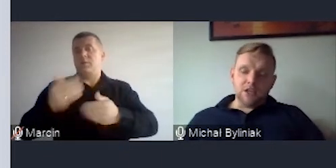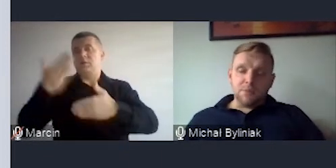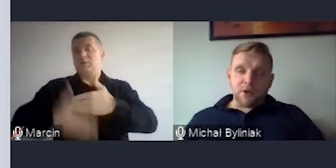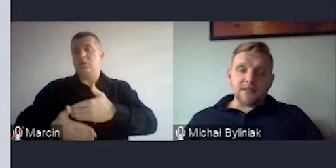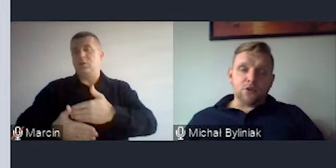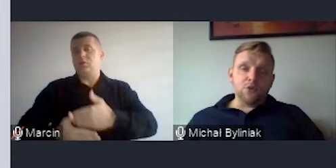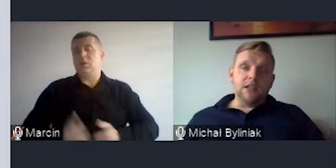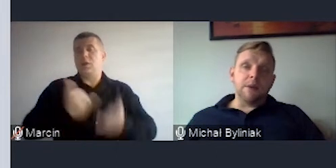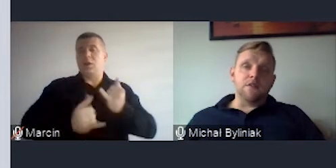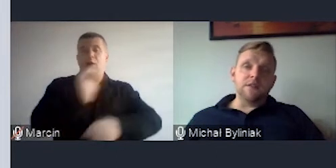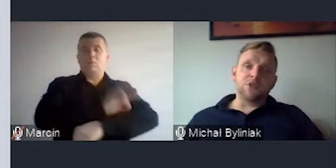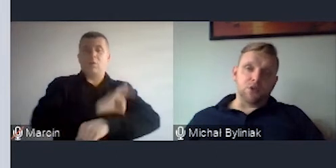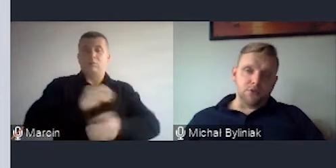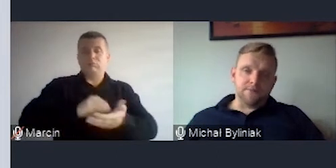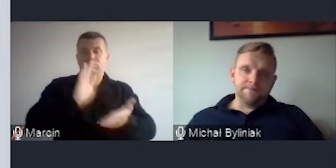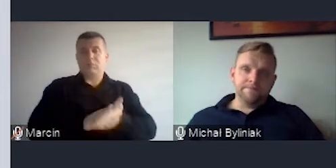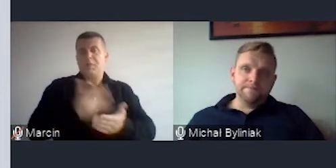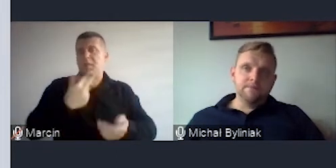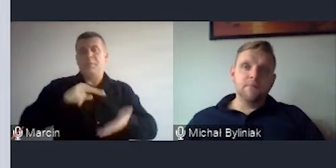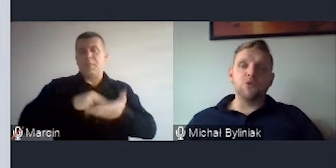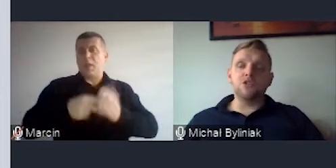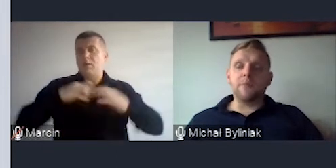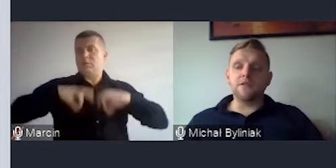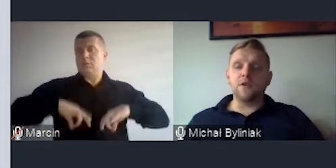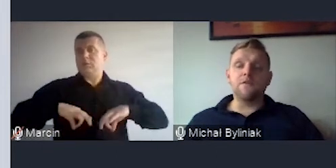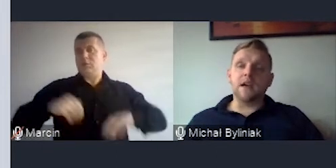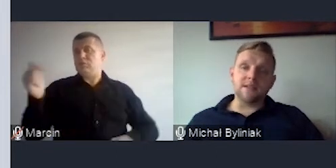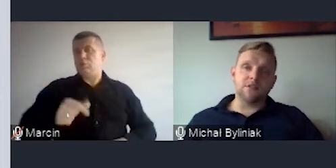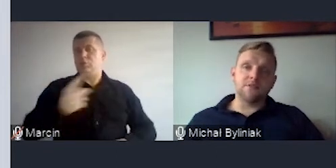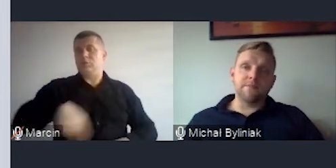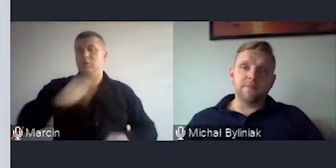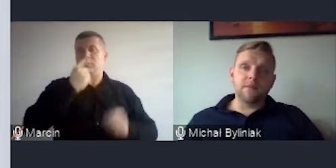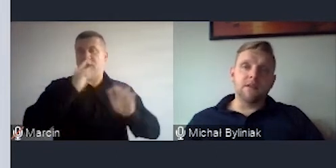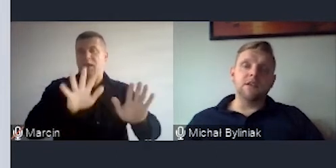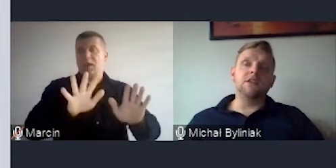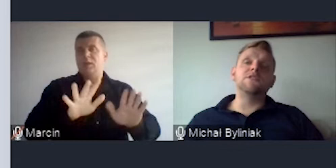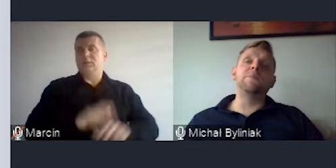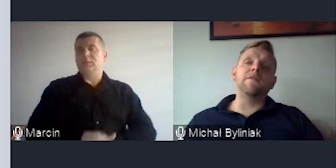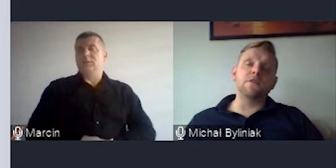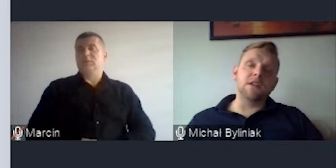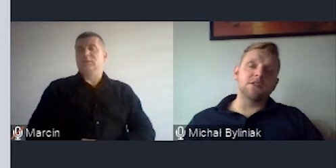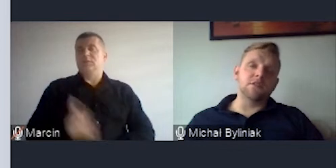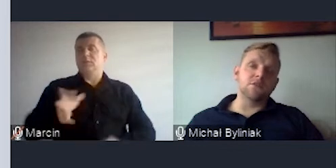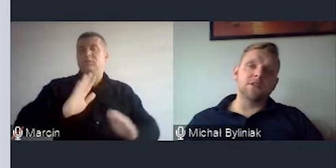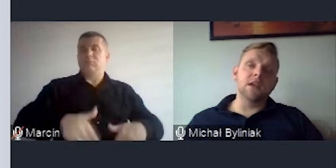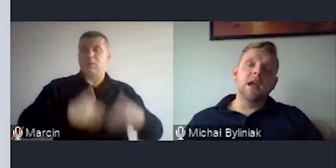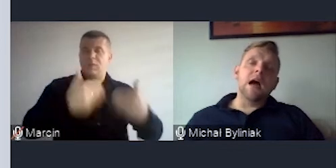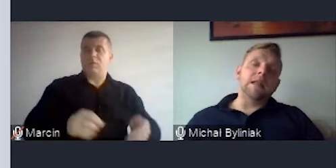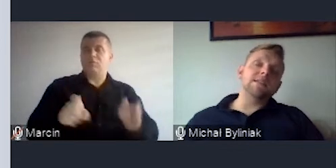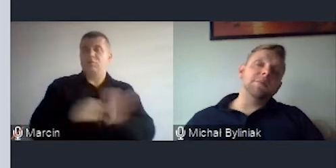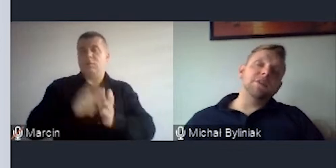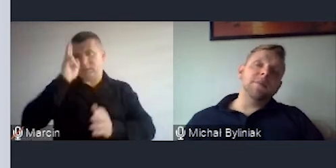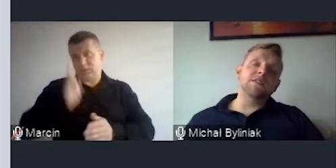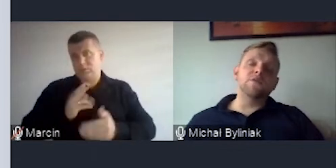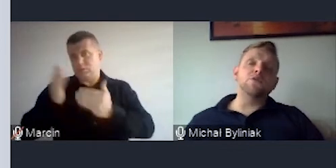jeśli projekt zanotuje nieplanowany przychód, musicie Państwo go wykazać i sprawozdać instytucji, a następnie zwrócić,